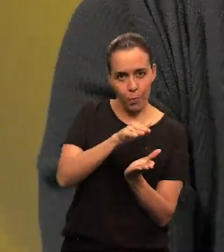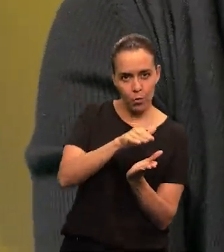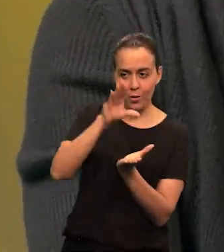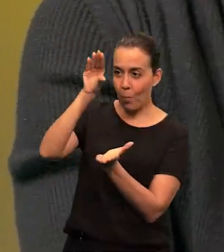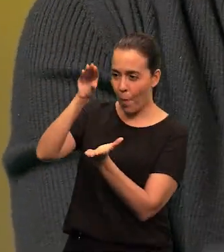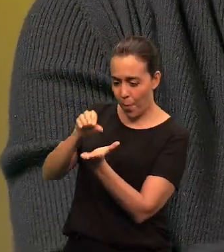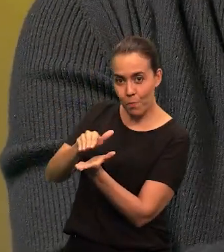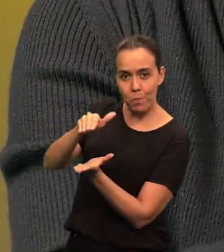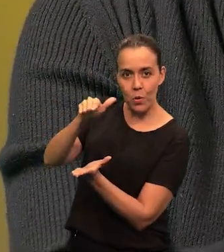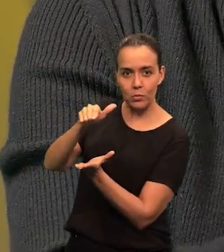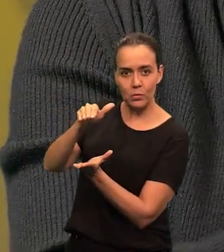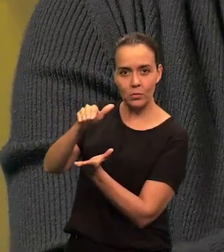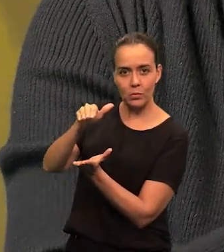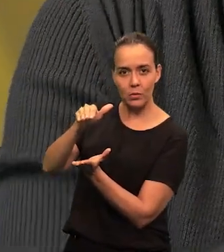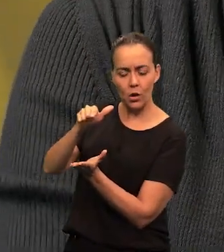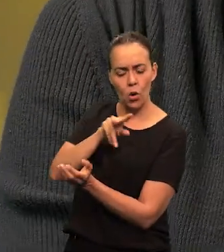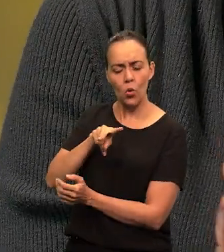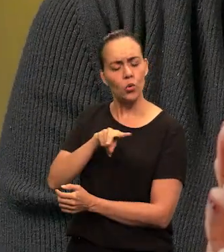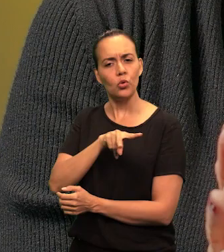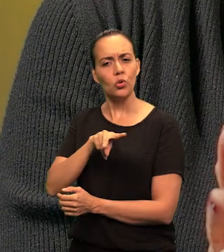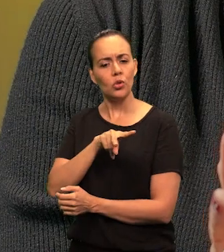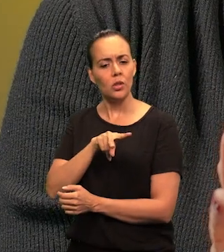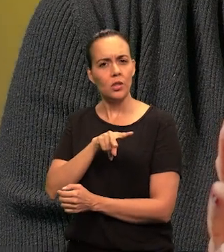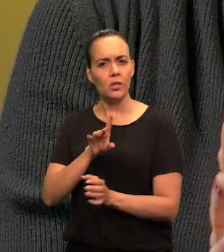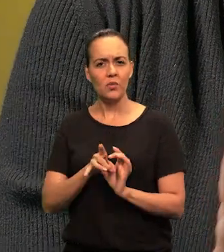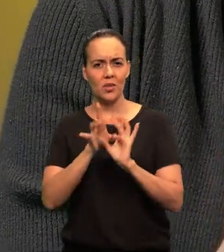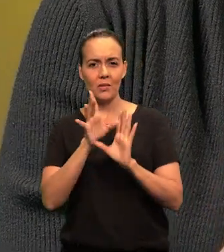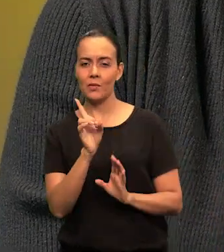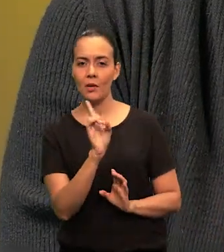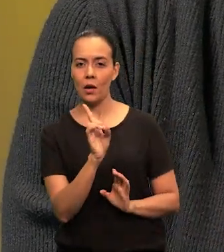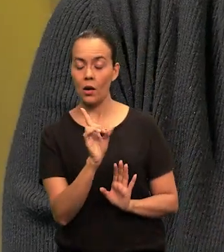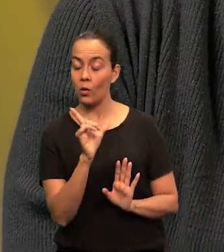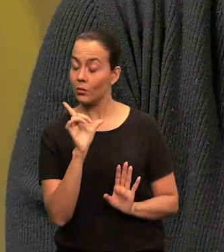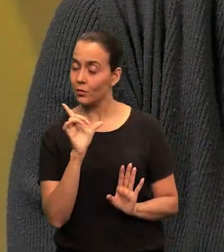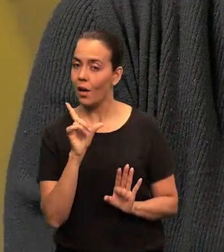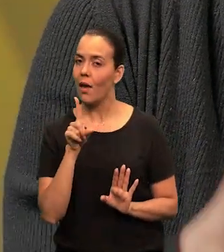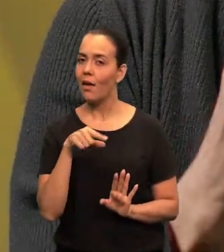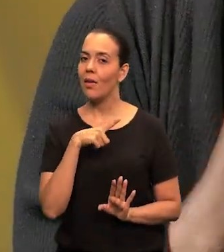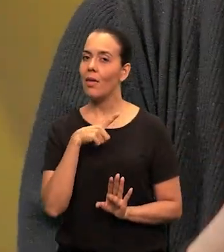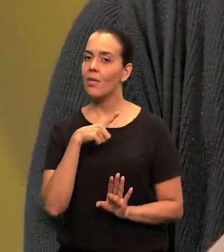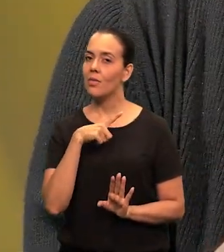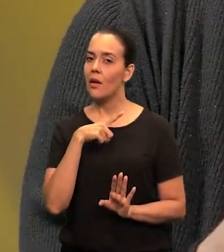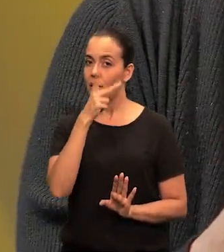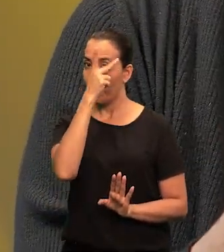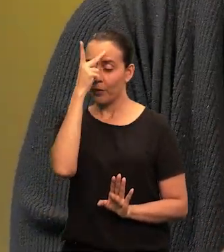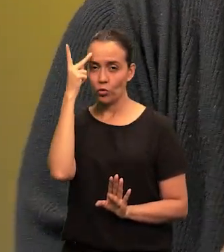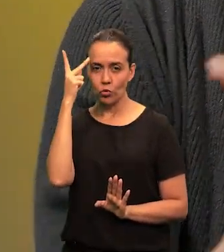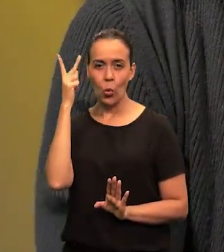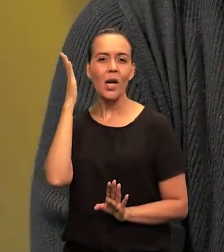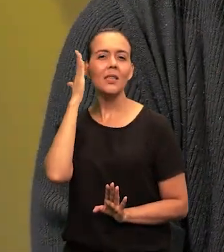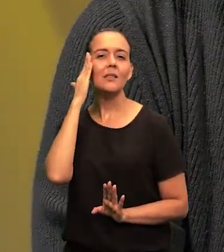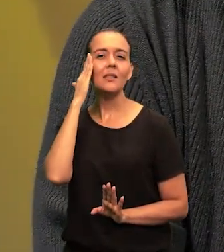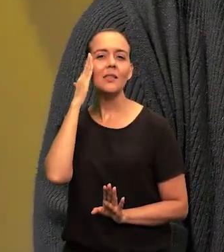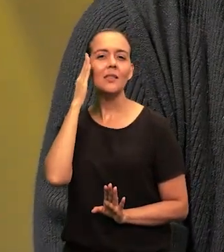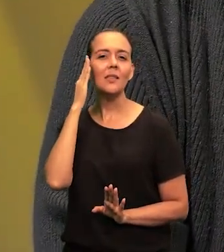Esses dois livros, eles não são aleatórios, não. Eles são produto de quem domina.